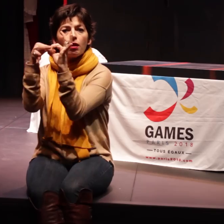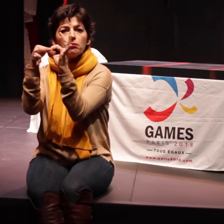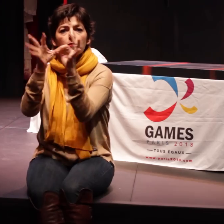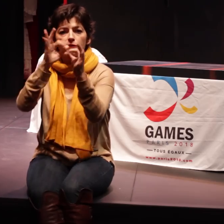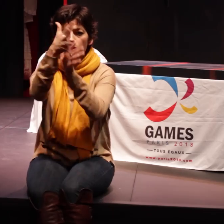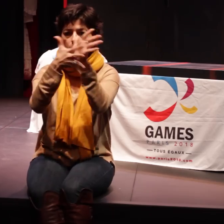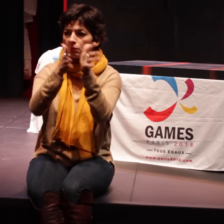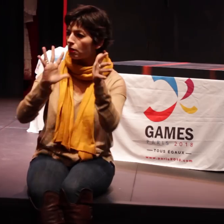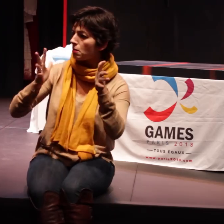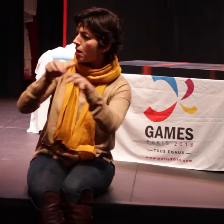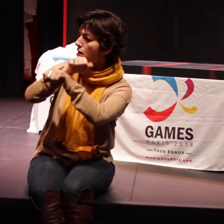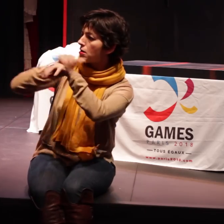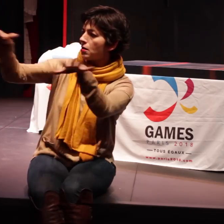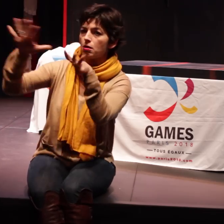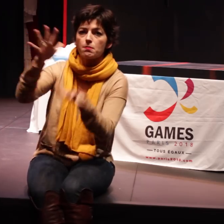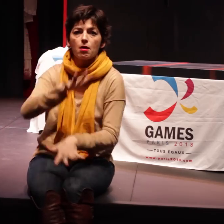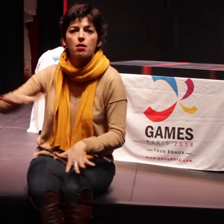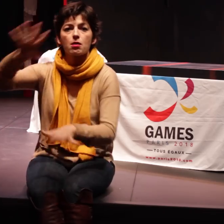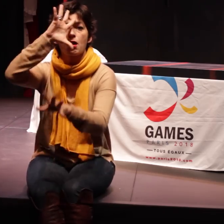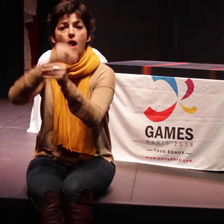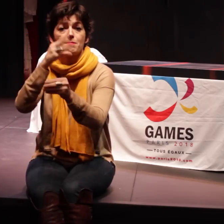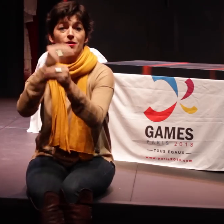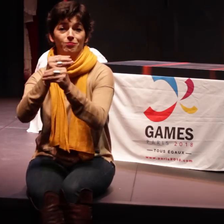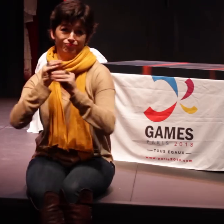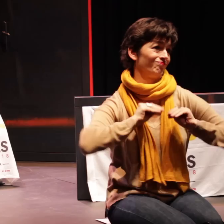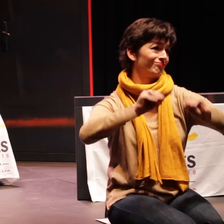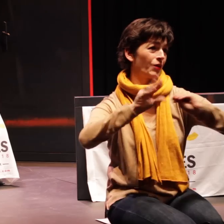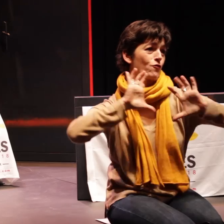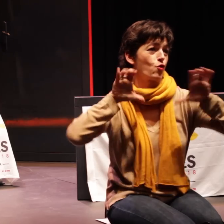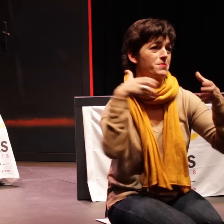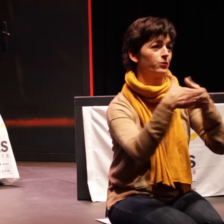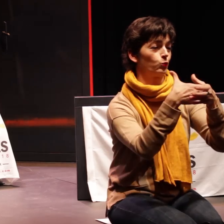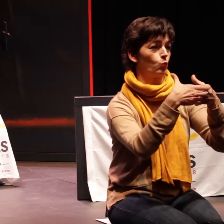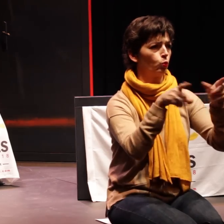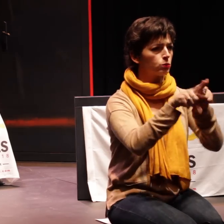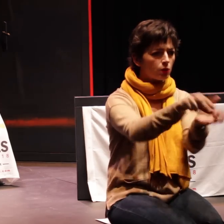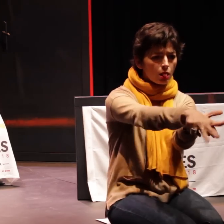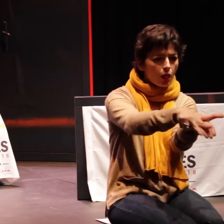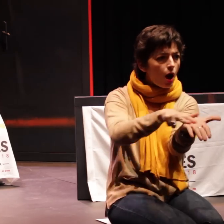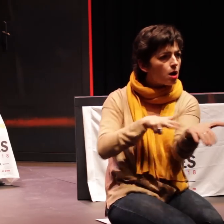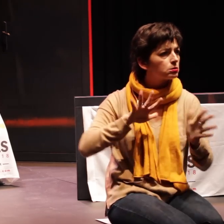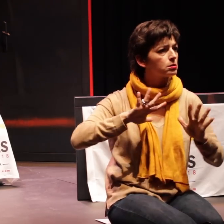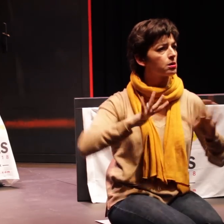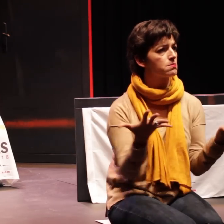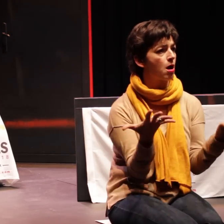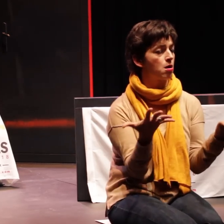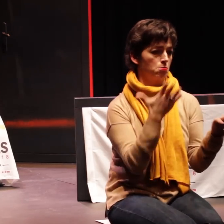aussi à la diffusion de la langue et de l'enseignement de la langue. Nous sommes également un centre de formation, d'apprentissage de la langue des signes.